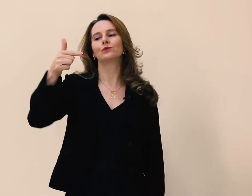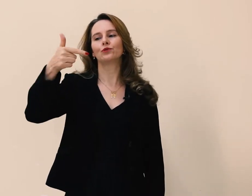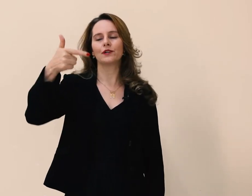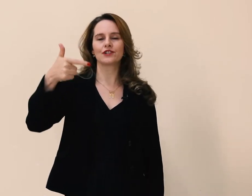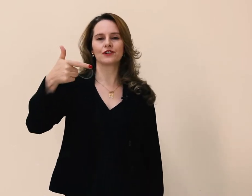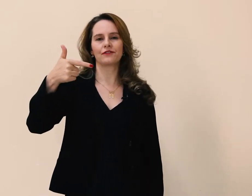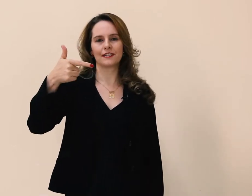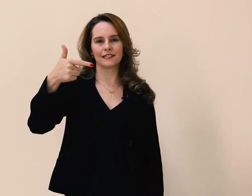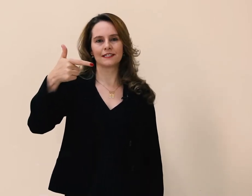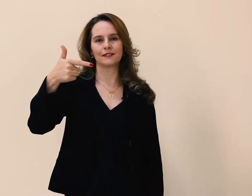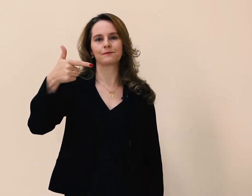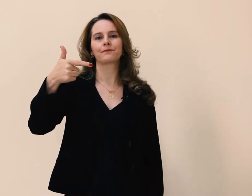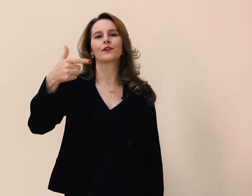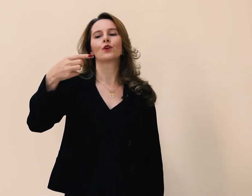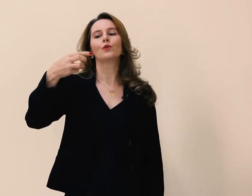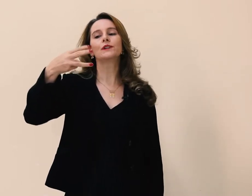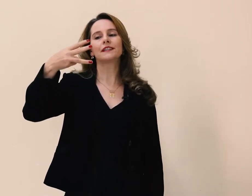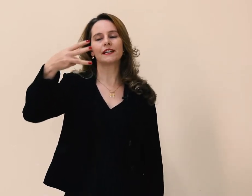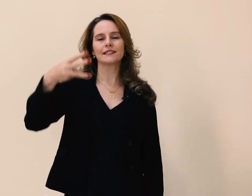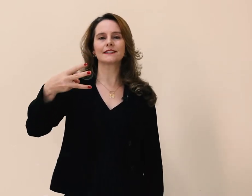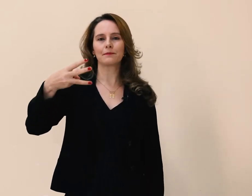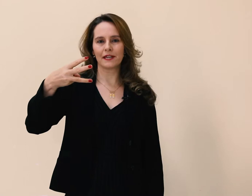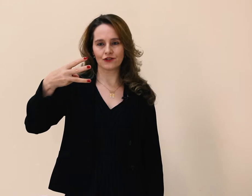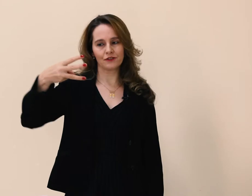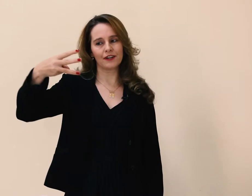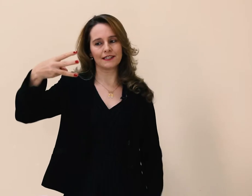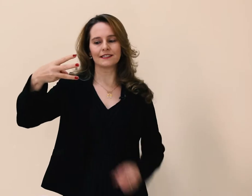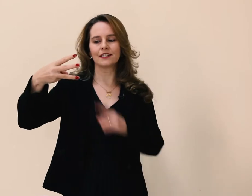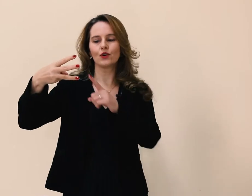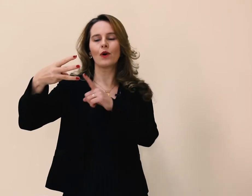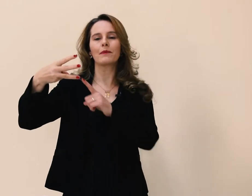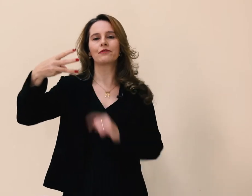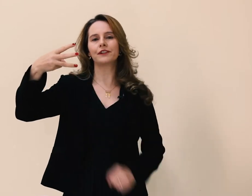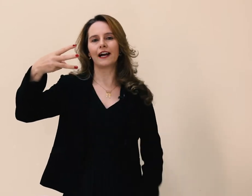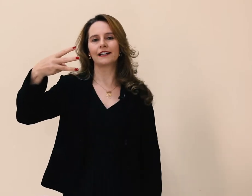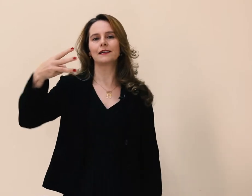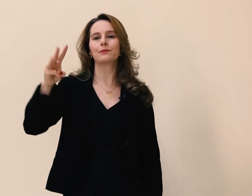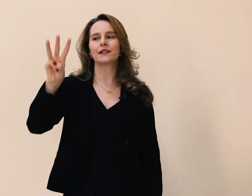2 a gente faz assim. O 3 também a gente faz assim com a mão virada porque